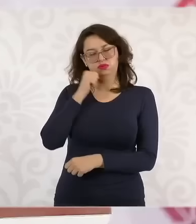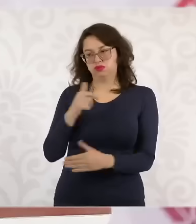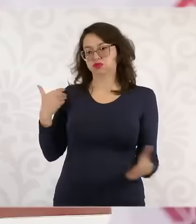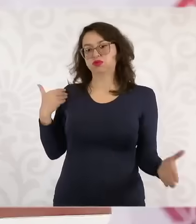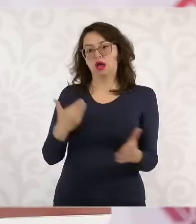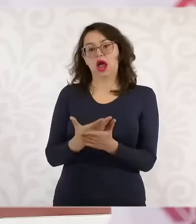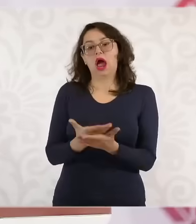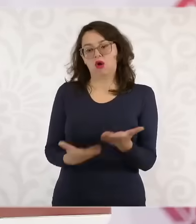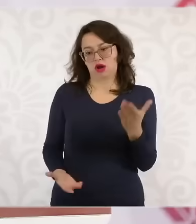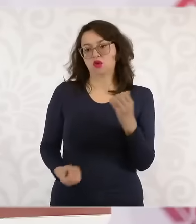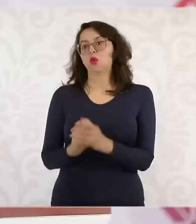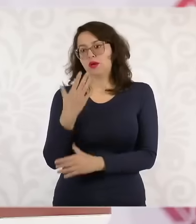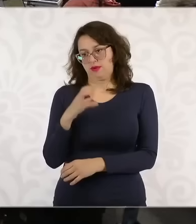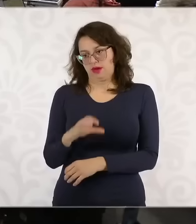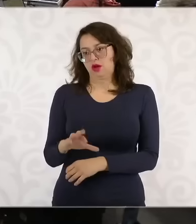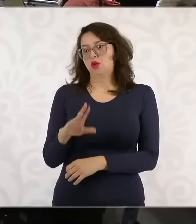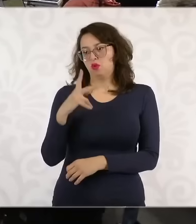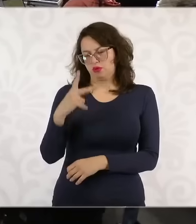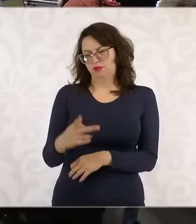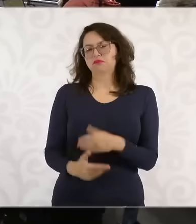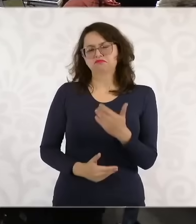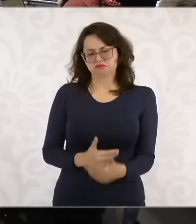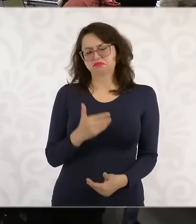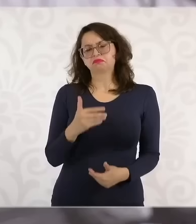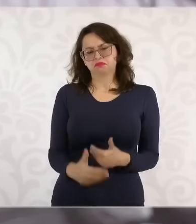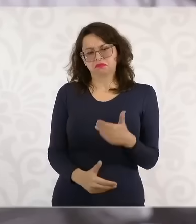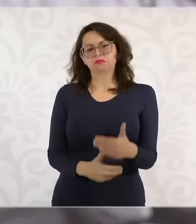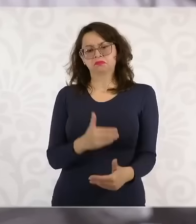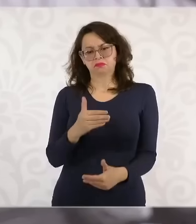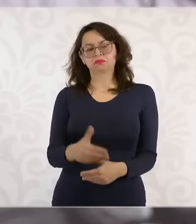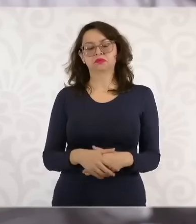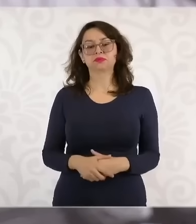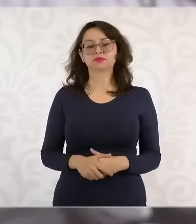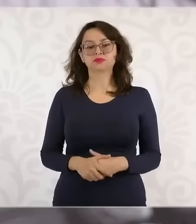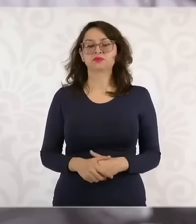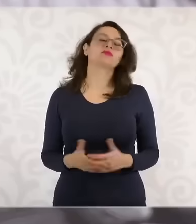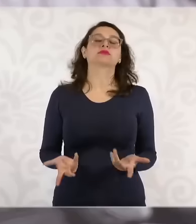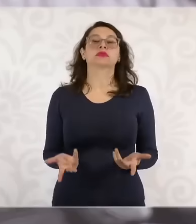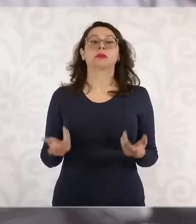de la CURP biométrica. Entonces, hemos seguido avanzando, ya son varios millones de personas,